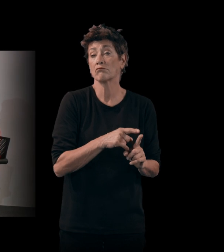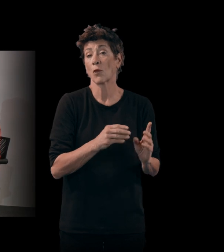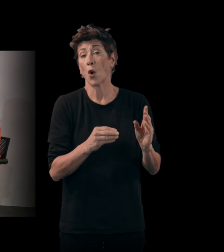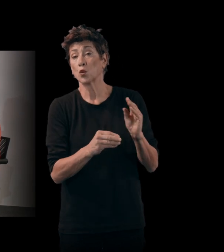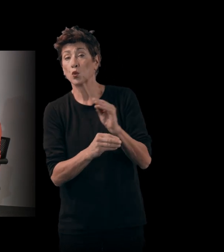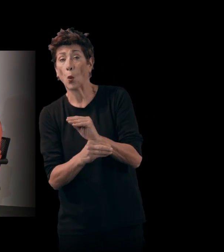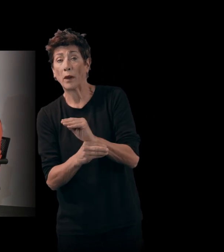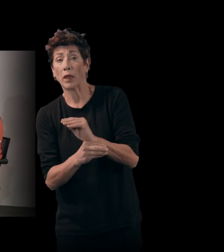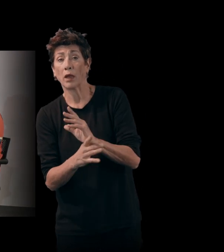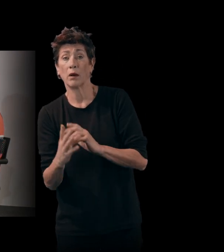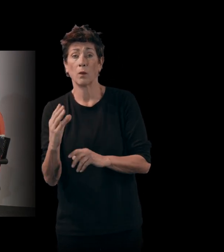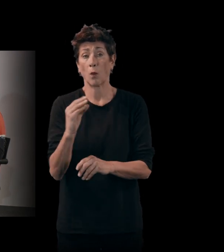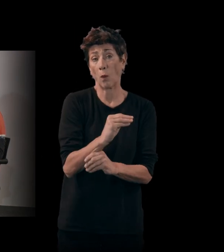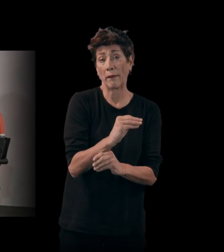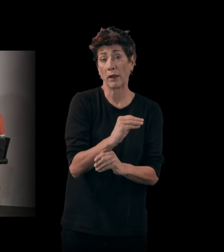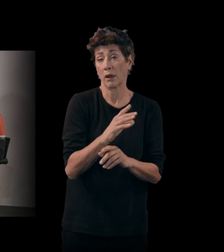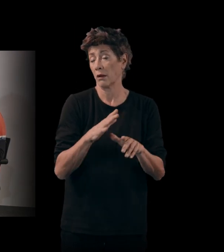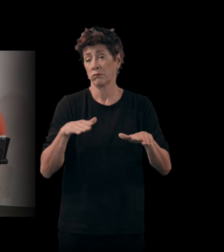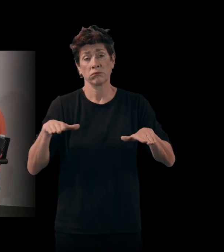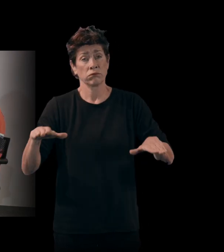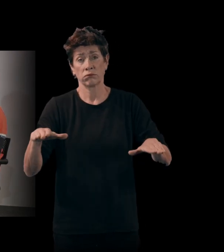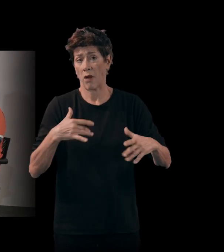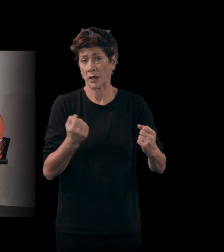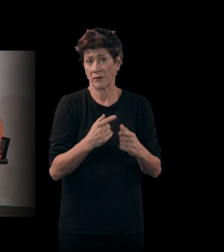C’est vraiment comme ça que je le vis parce que ce sont des activités très différentes. Je fais des films aussi.